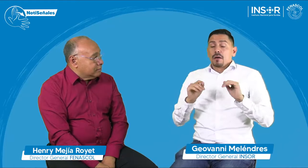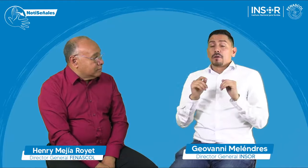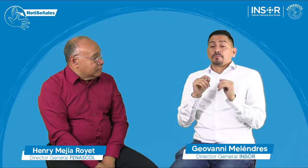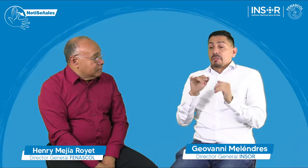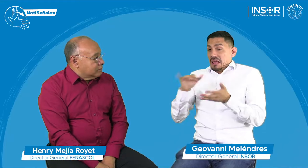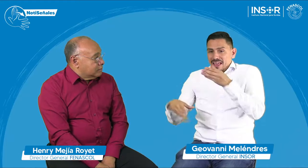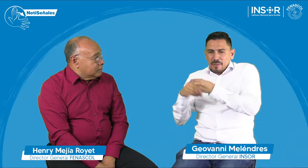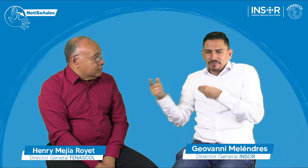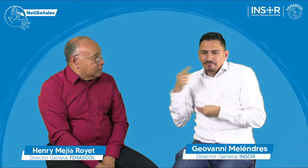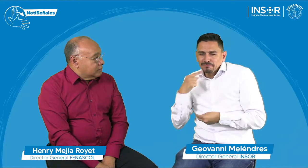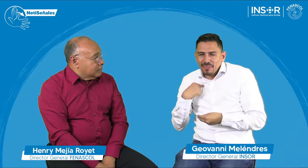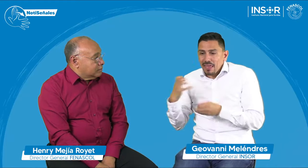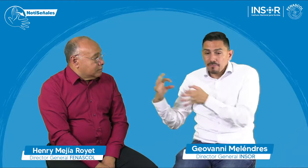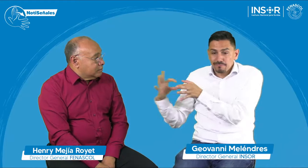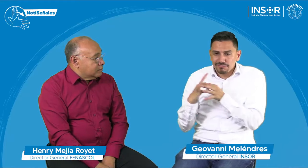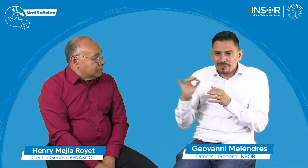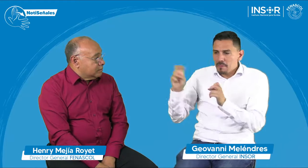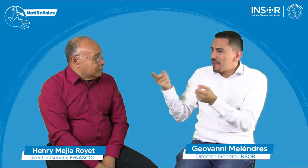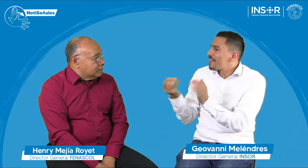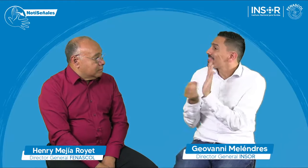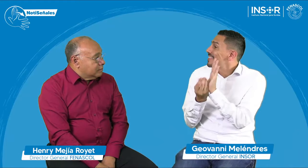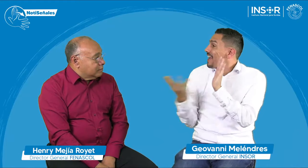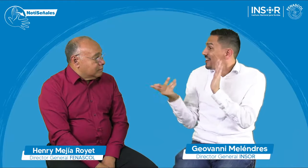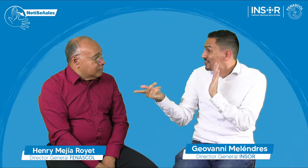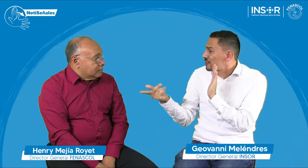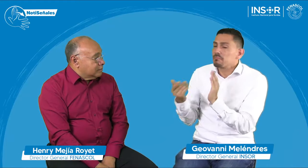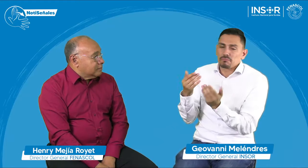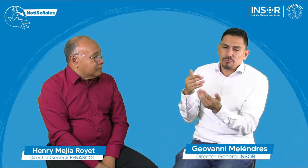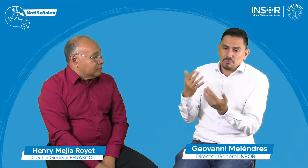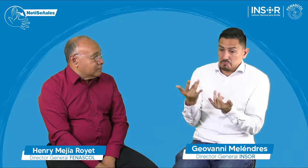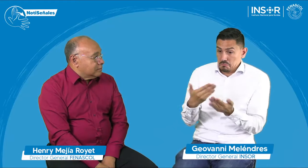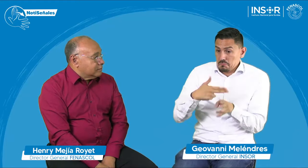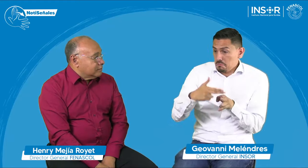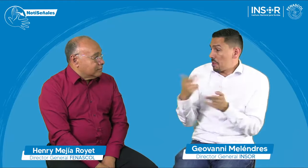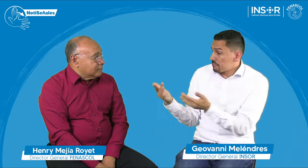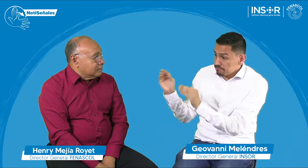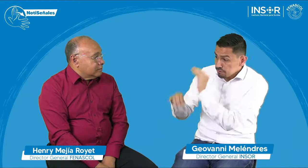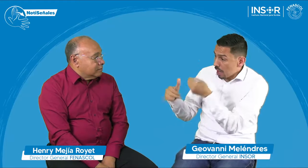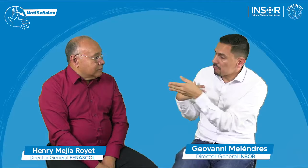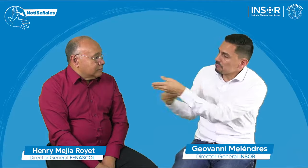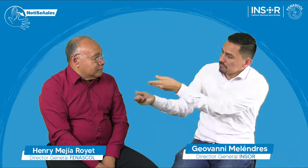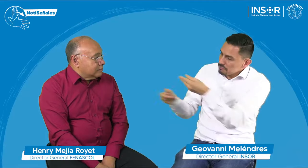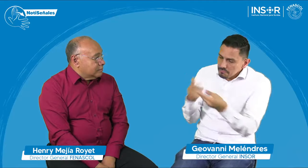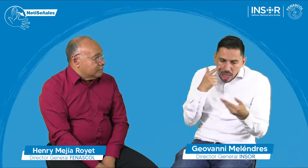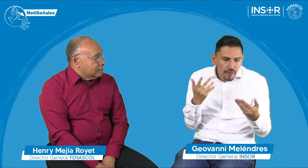pueda implementar de aquí en estos cuatro años. además de